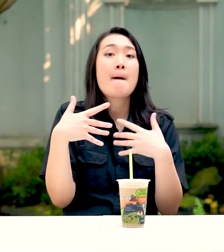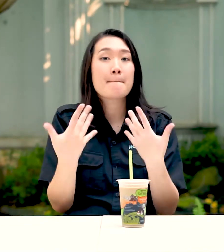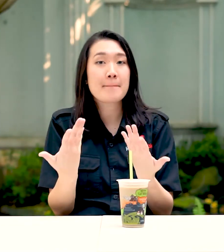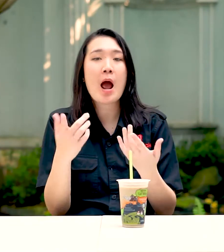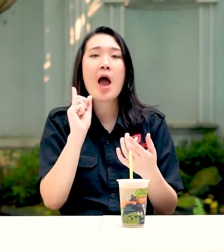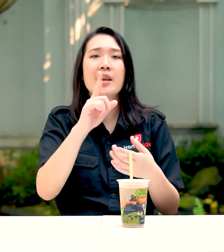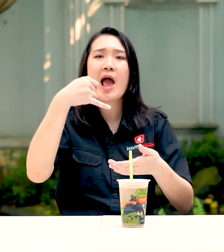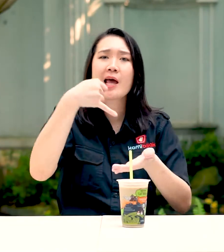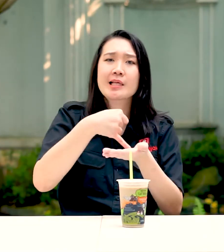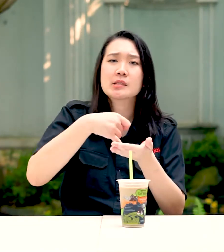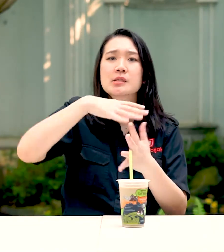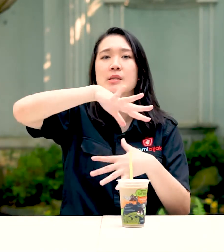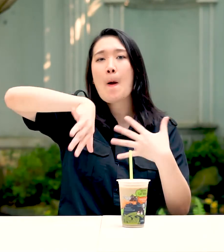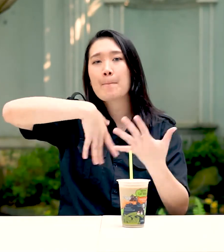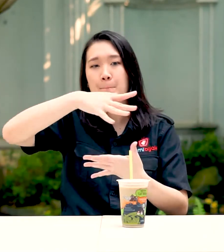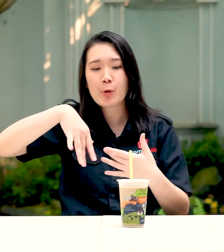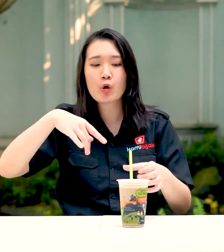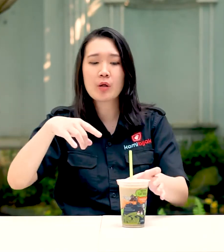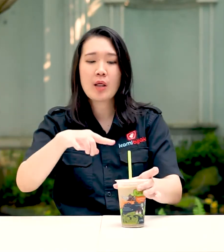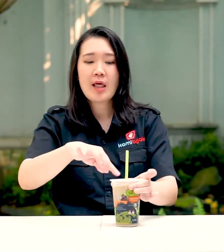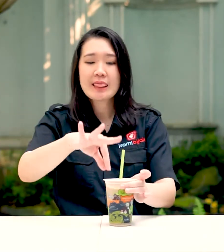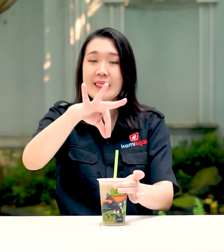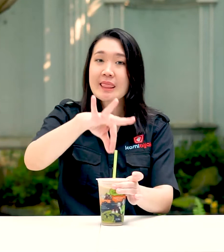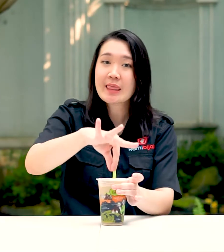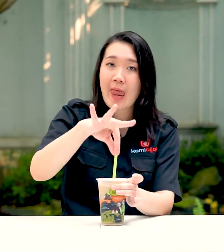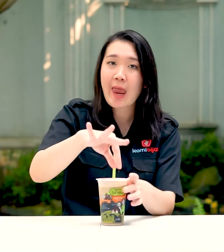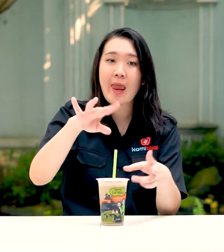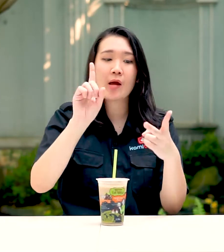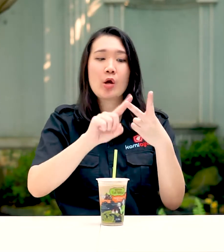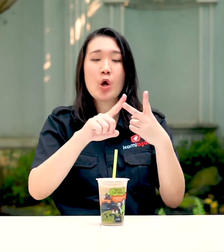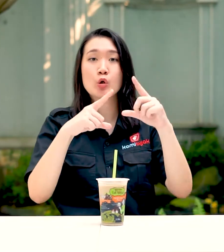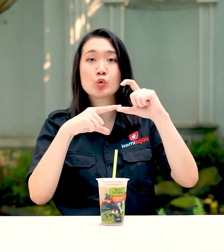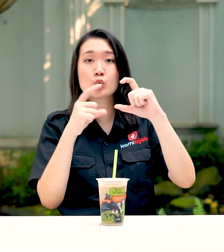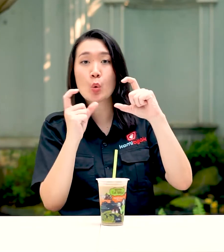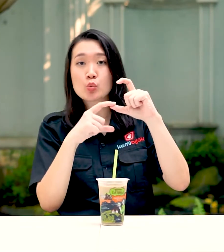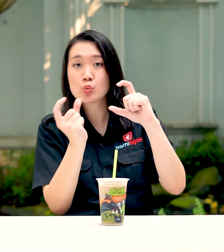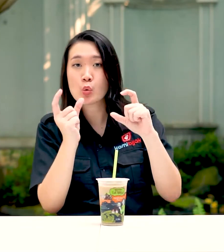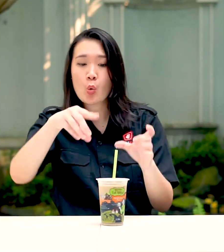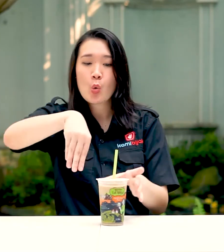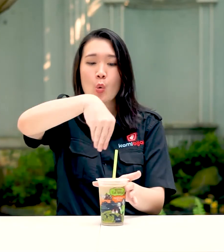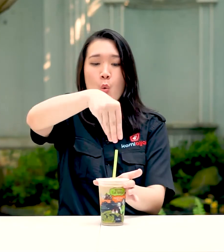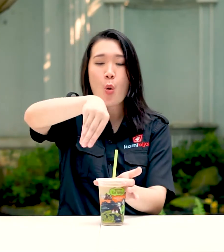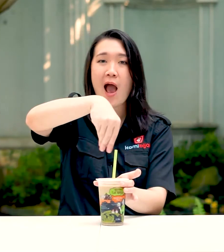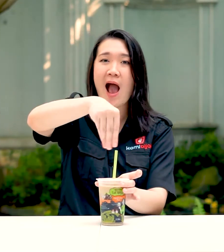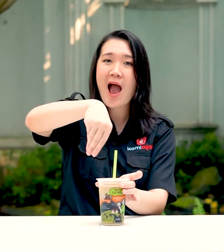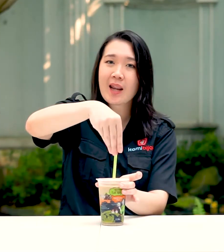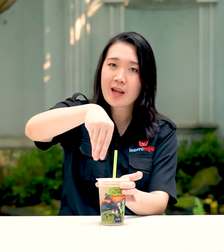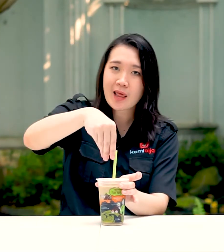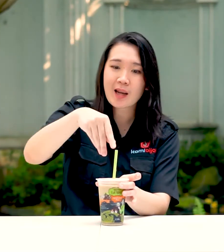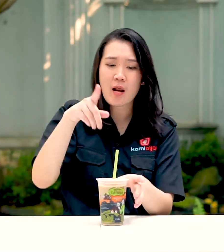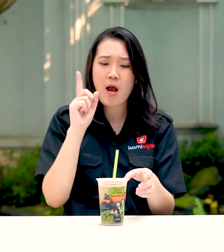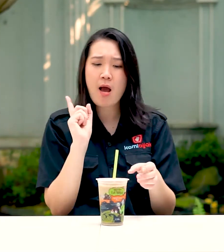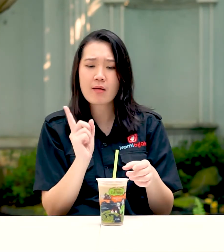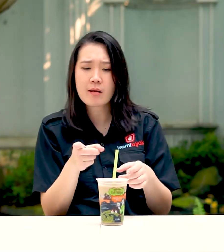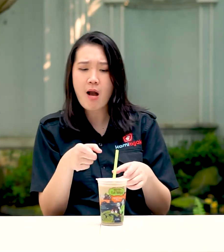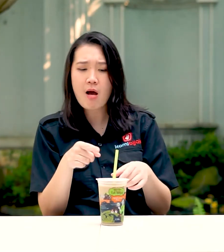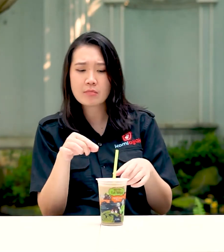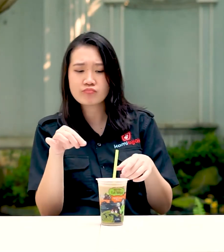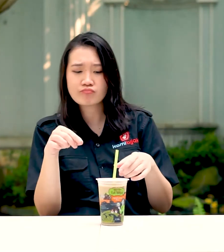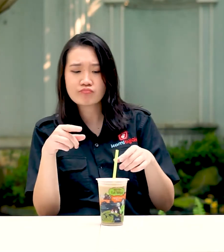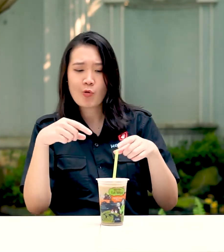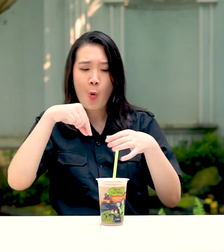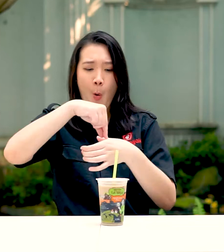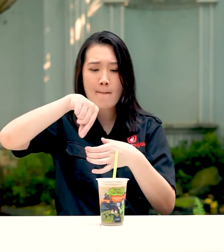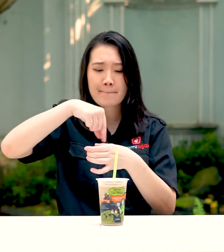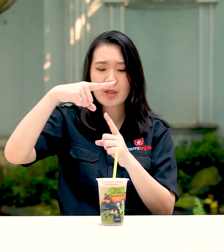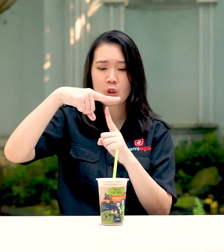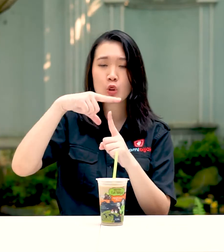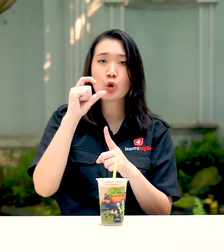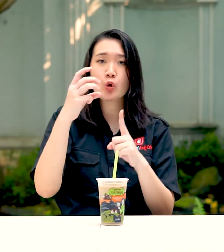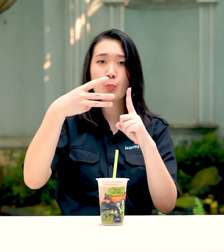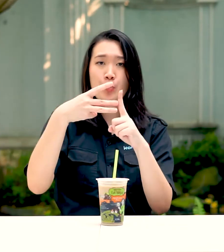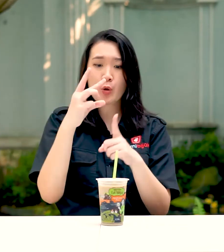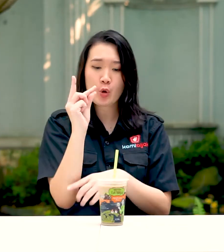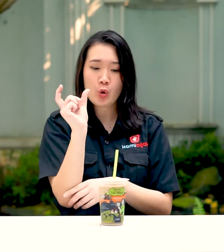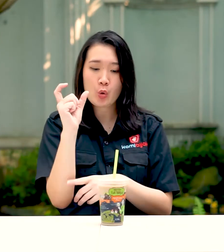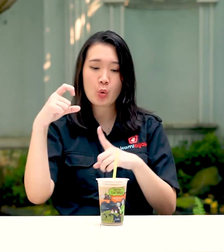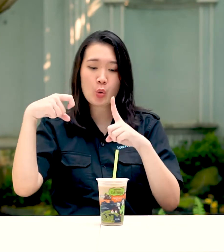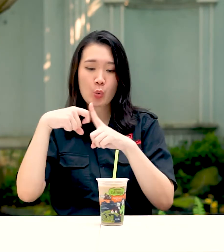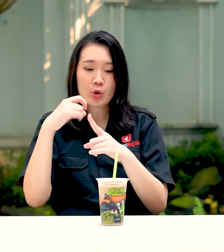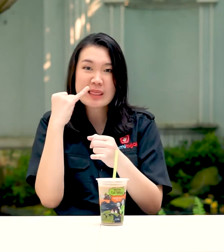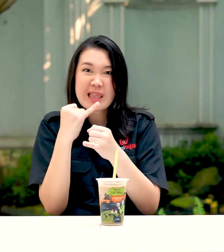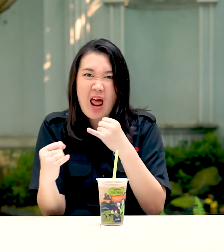isinya campuran teh, gula aren, susu, kopi tubruk,